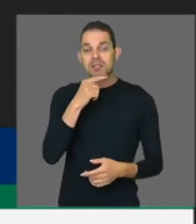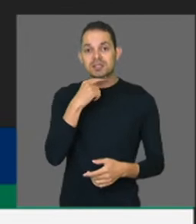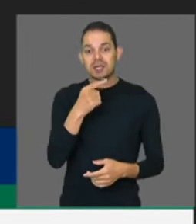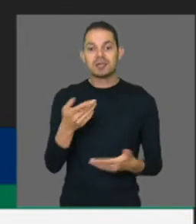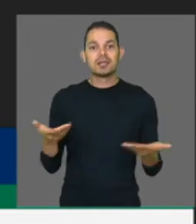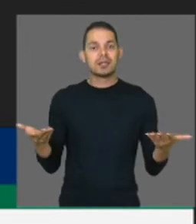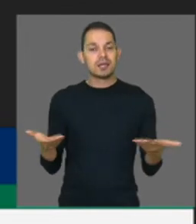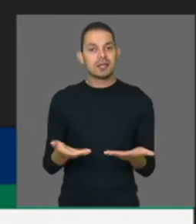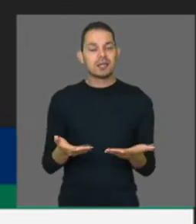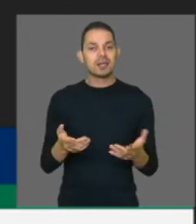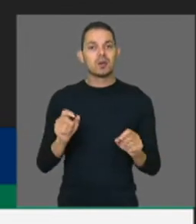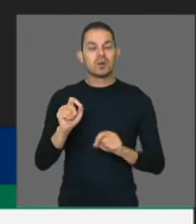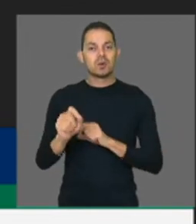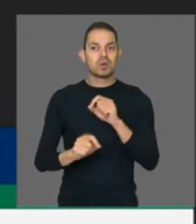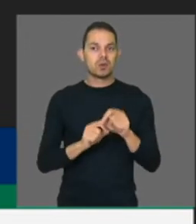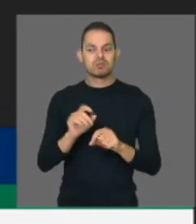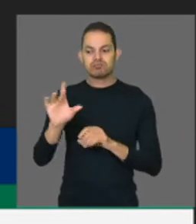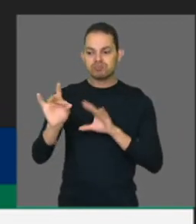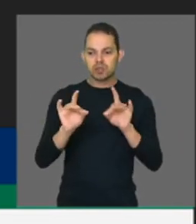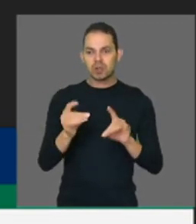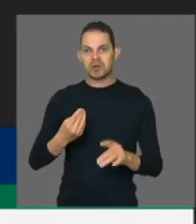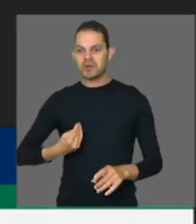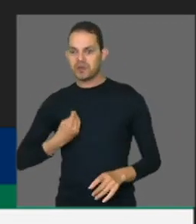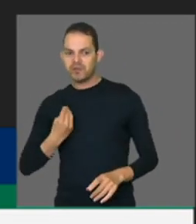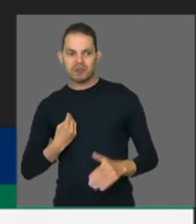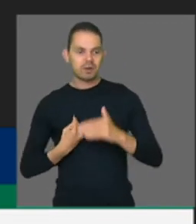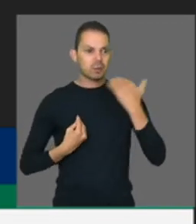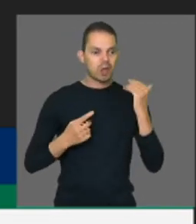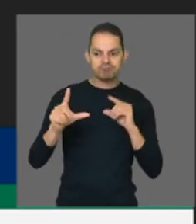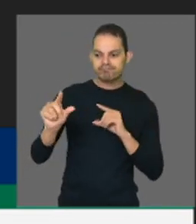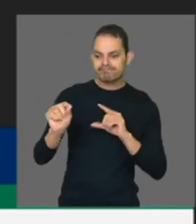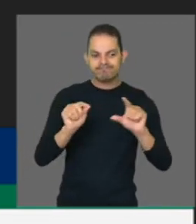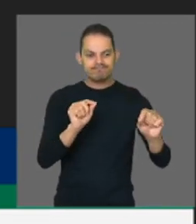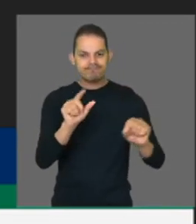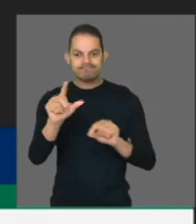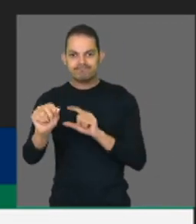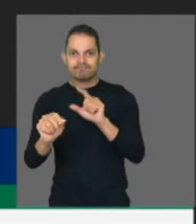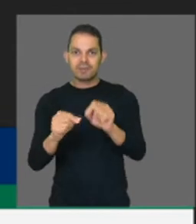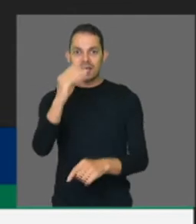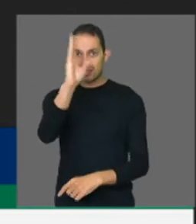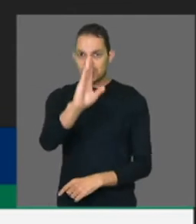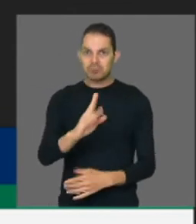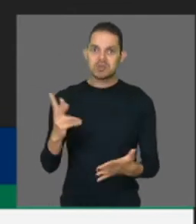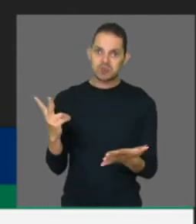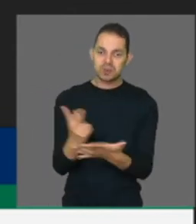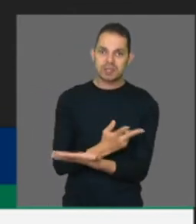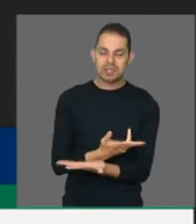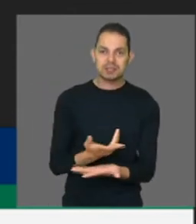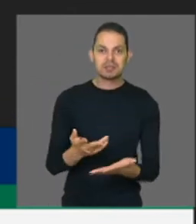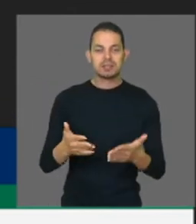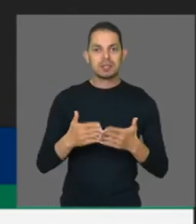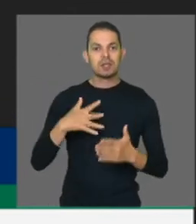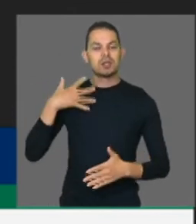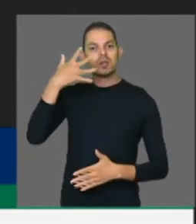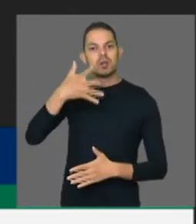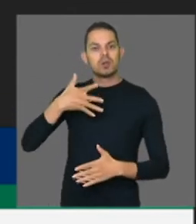O QUE ACONTECE HOJE É UMA VERDADEIRA ESCOLHA DE QUEM VIVE E DE QUEM MORRE NO BRASIL, SR. PRESIDENTE. PORTANTO A MINHA FALA NESSA NOITE, NESSE DIA MUNDIAL DA